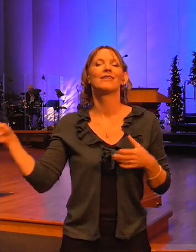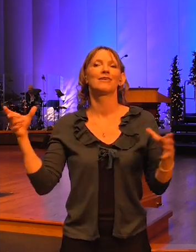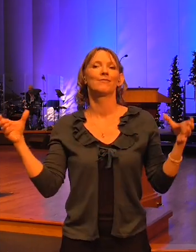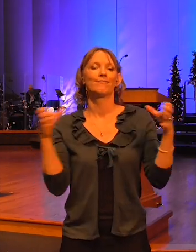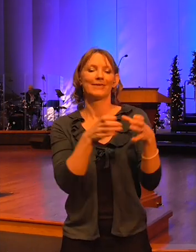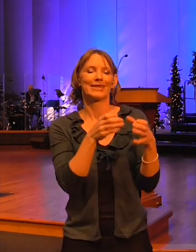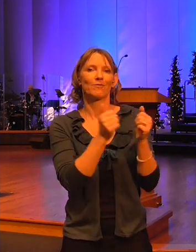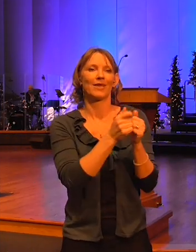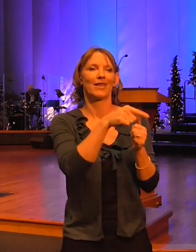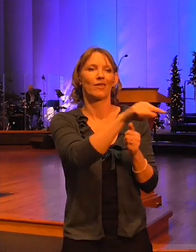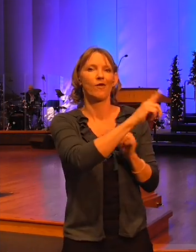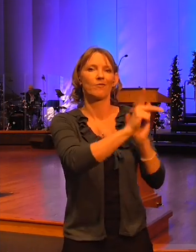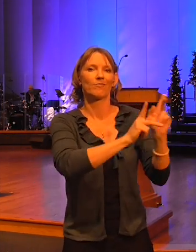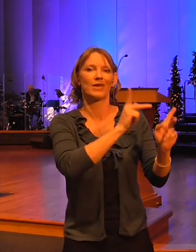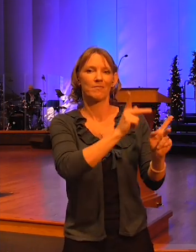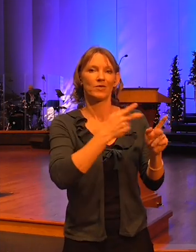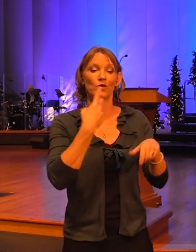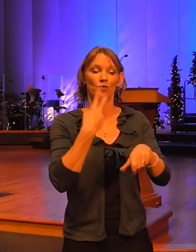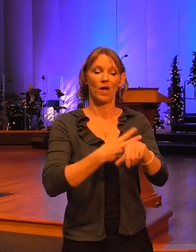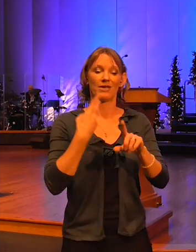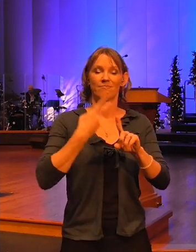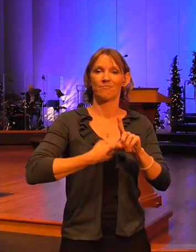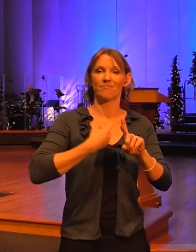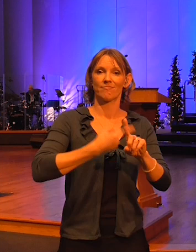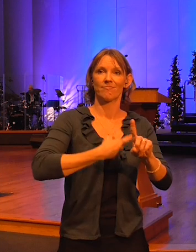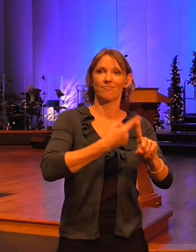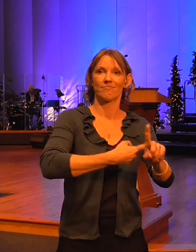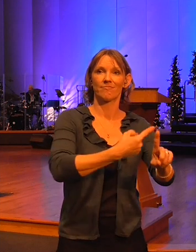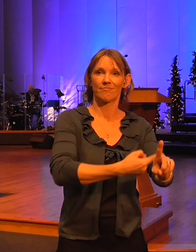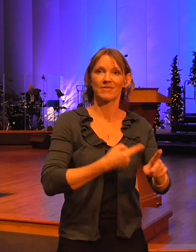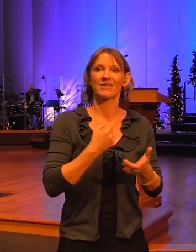dos veces al mes, a veces ni siquiera tienen electricidad, tienen Wi-Fi y